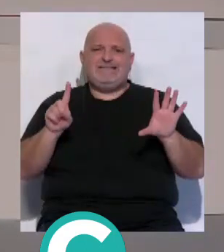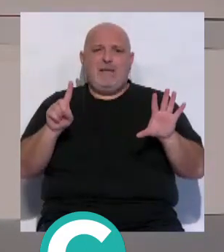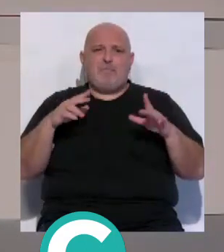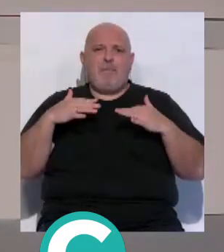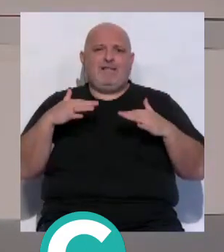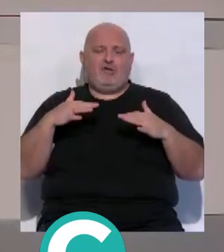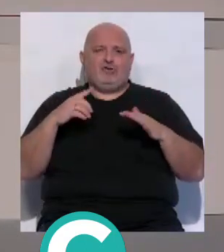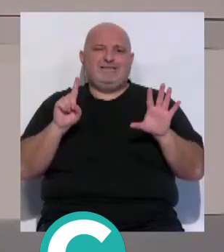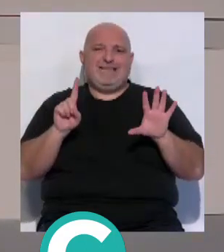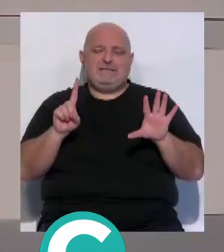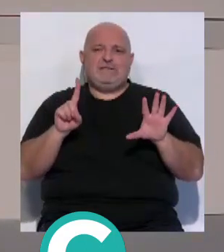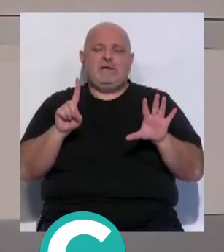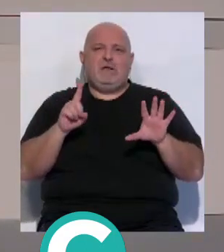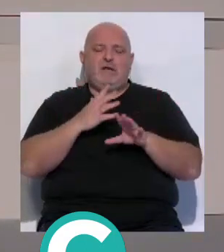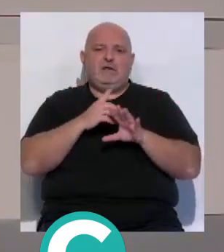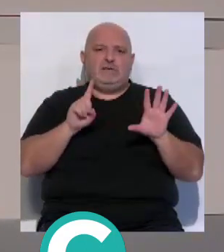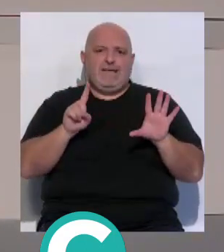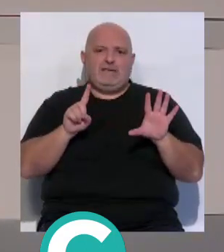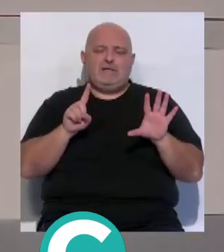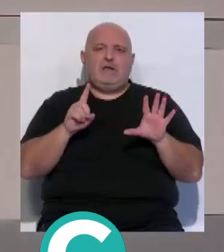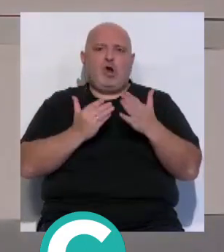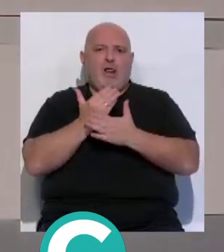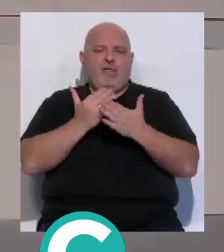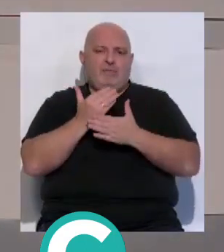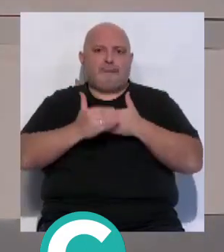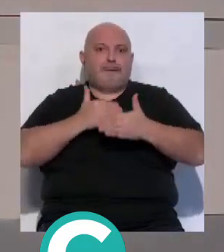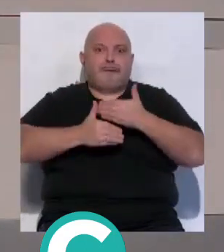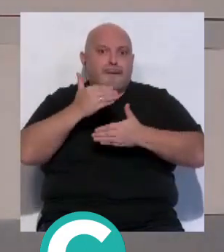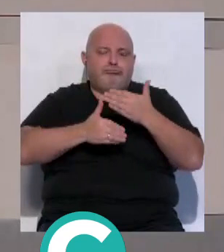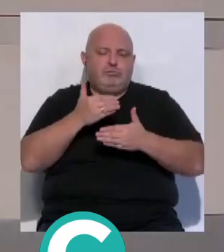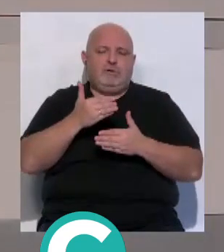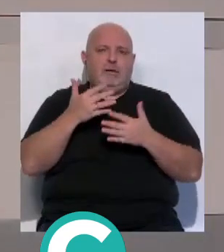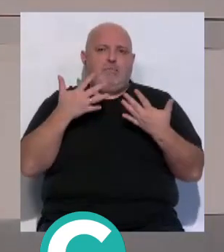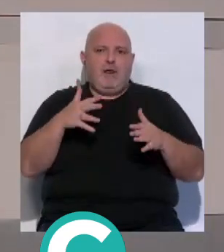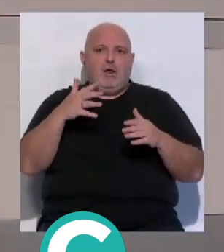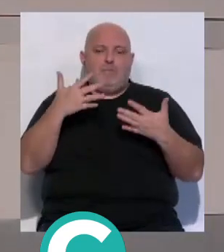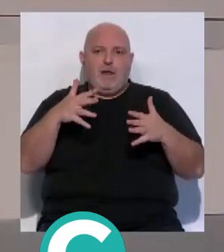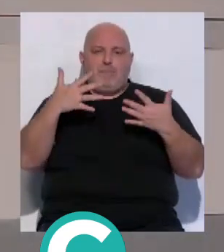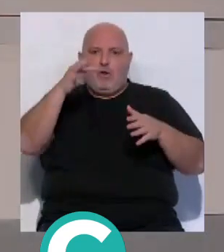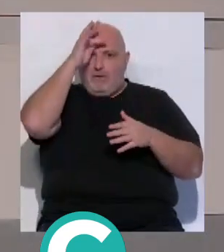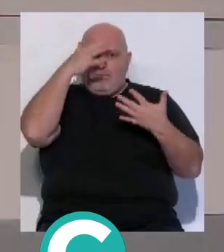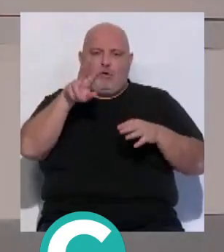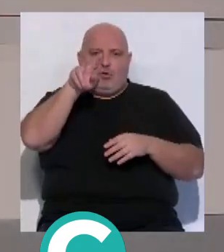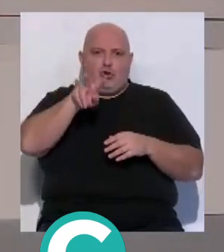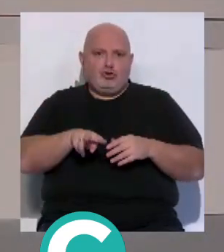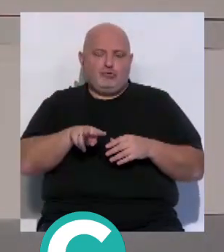que se juegan seis jornadas con los cuales casi miércoles domingo miércoles y domingo iba a ser